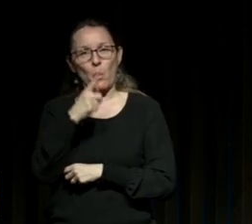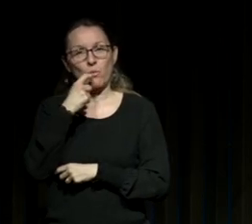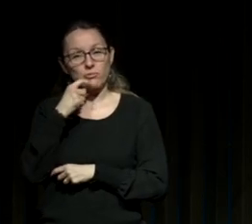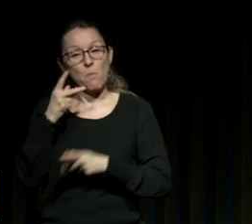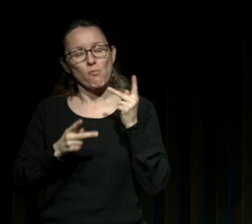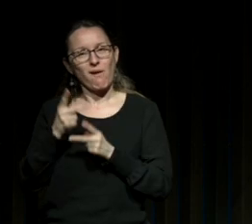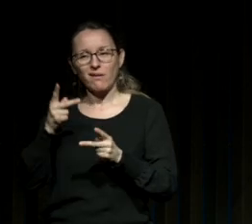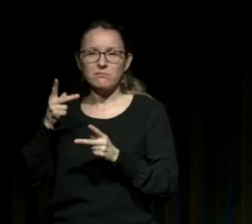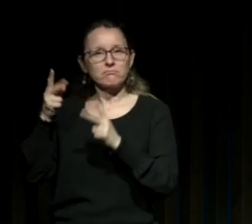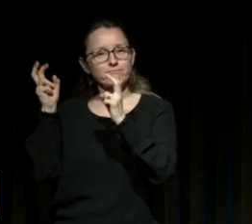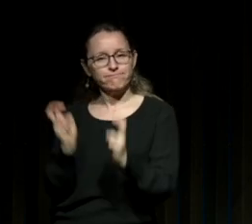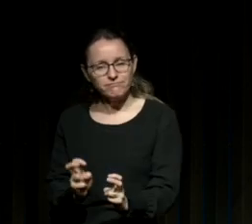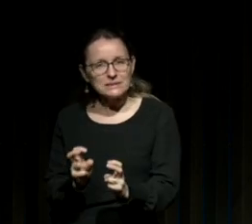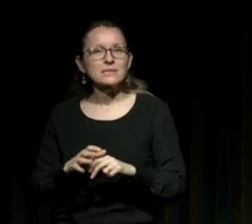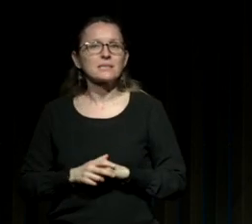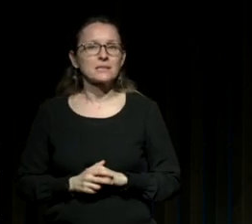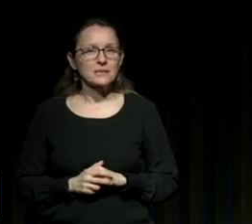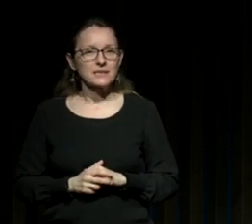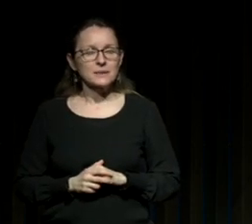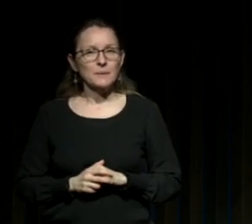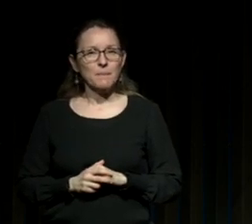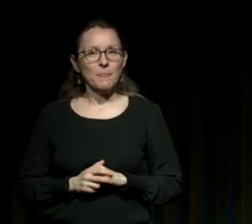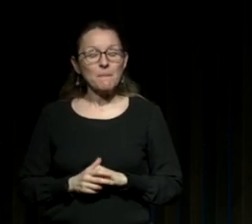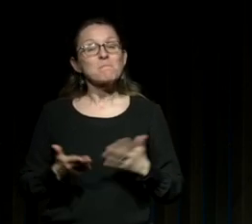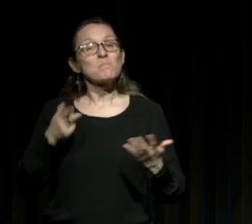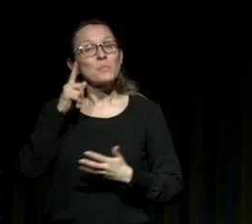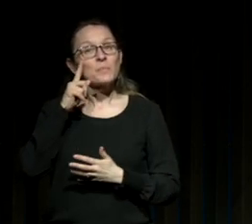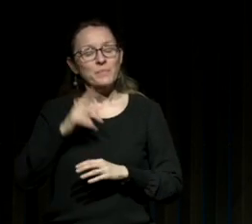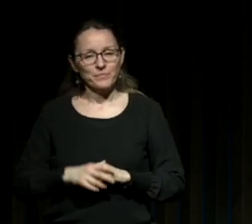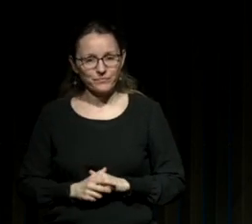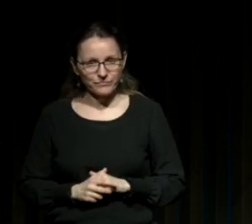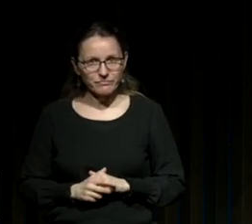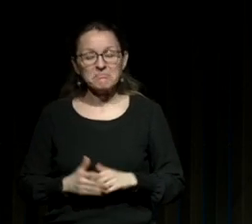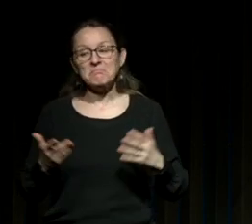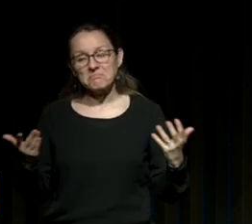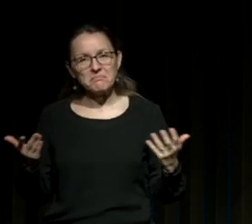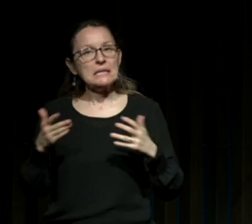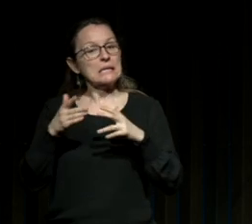aussi des scores de fin de ces individus parce que les travaux de recherches ont permis de